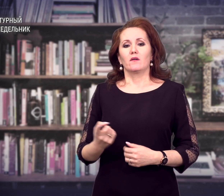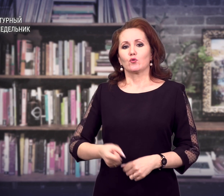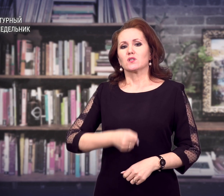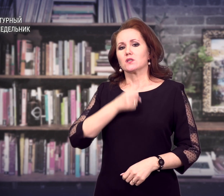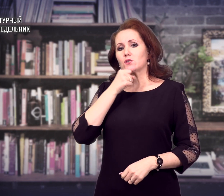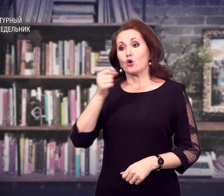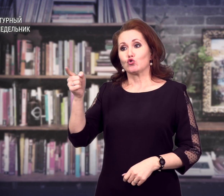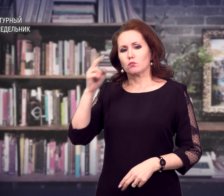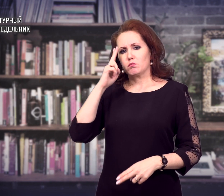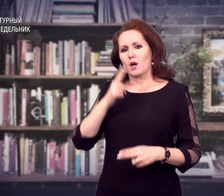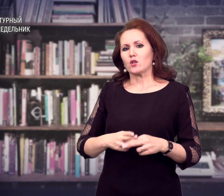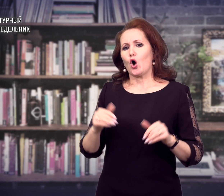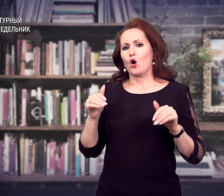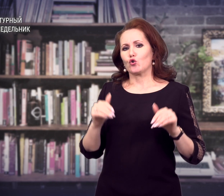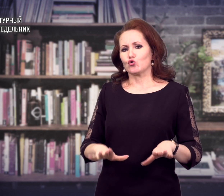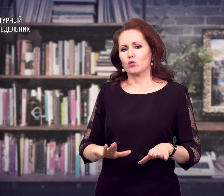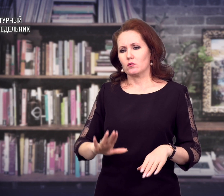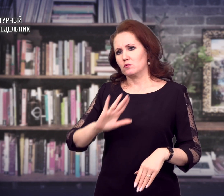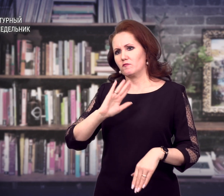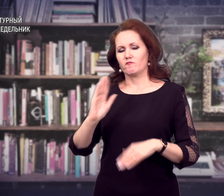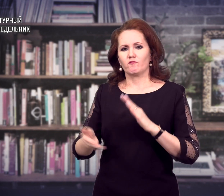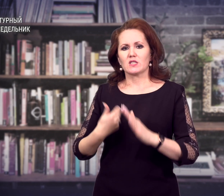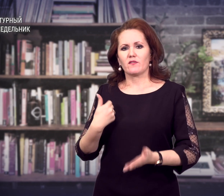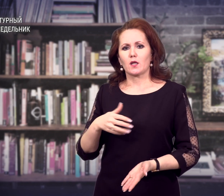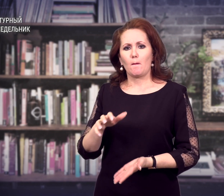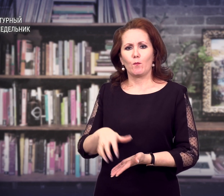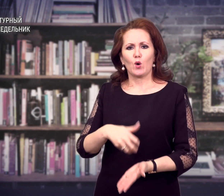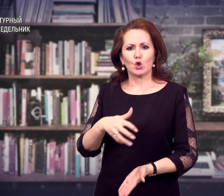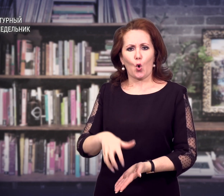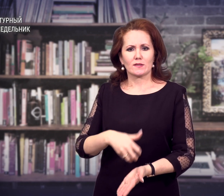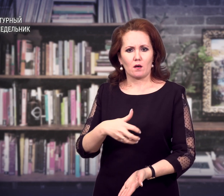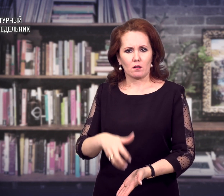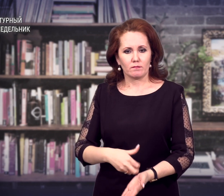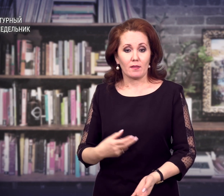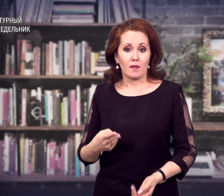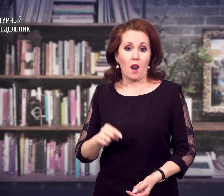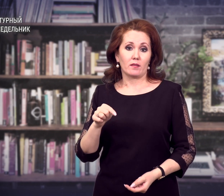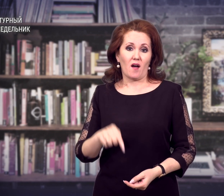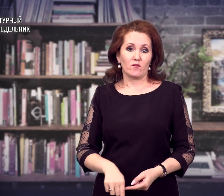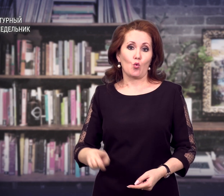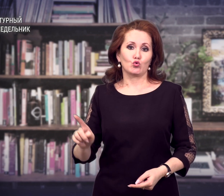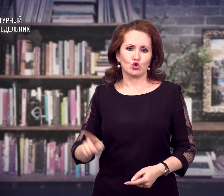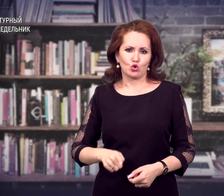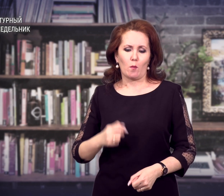Вдруг старший брат решил пригнать экскаватор и